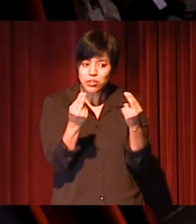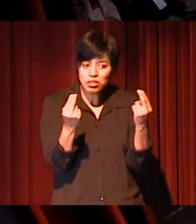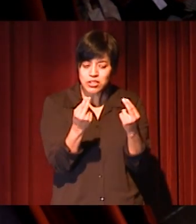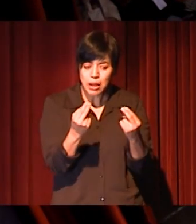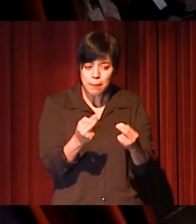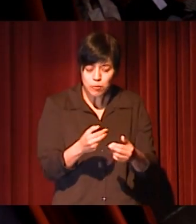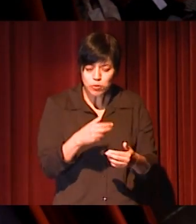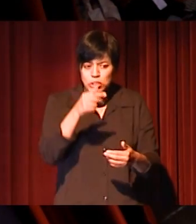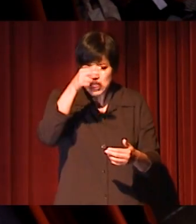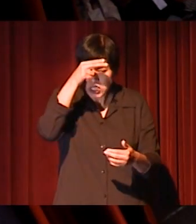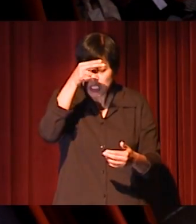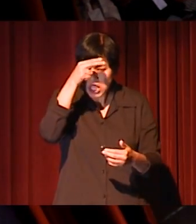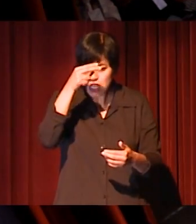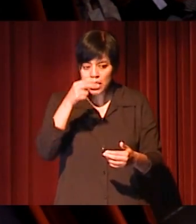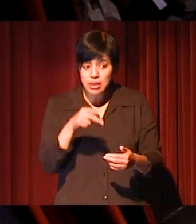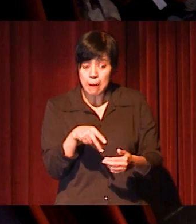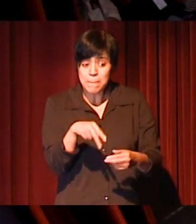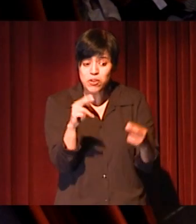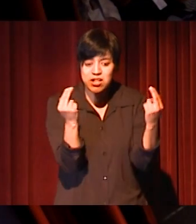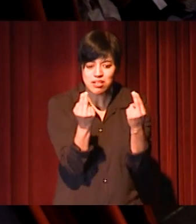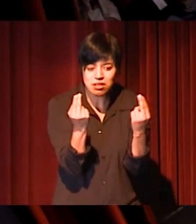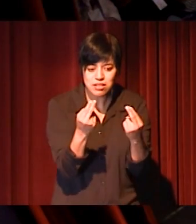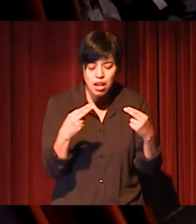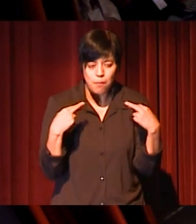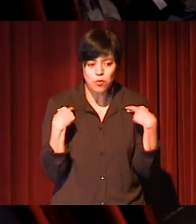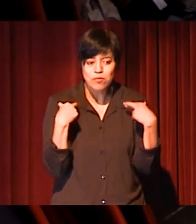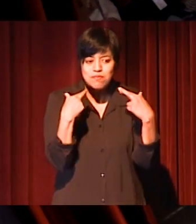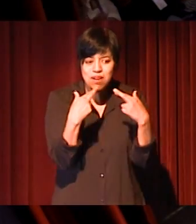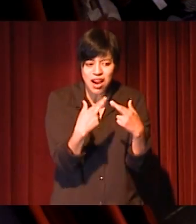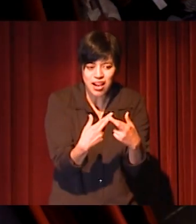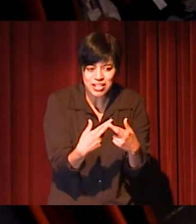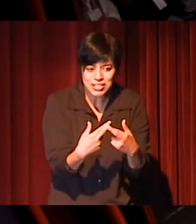pero también maestros motivados, maestros que inspiren.